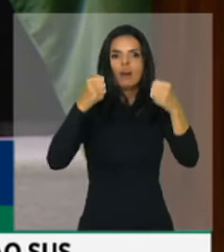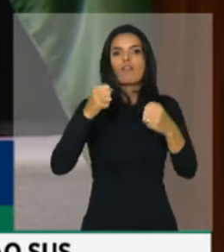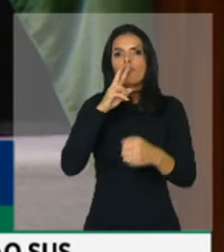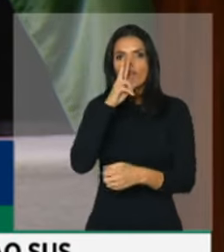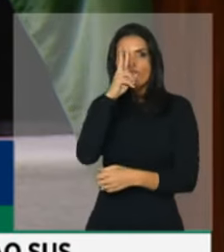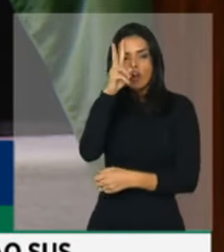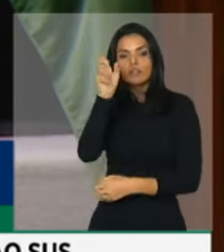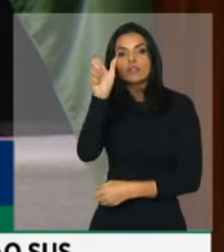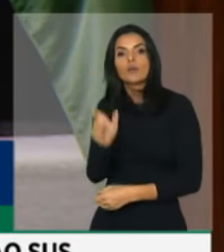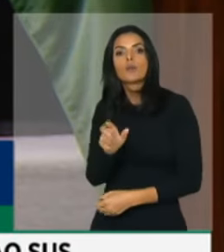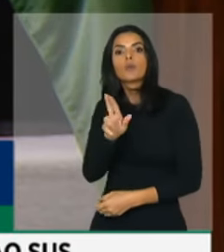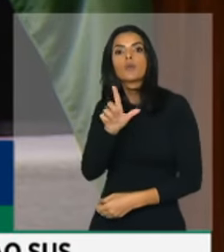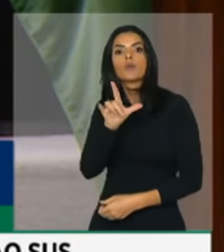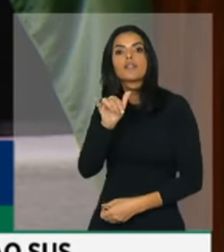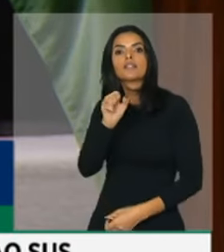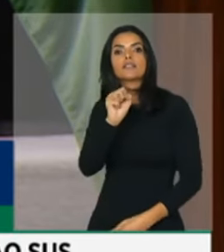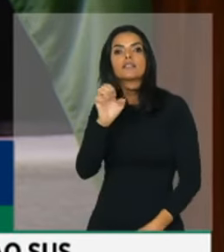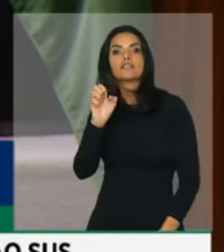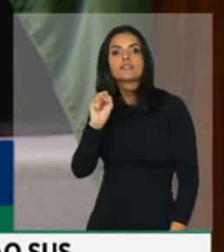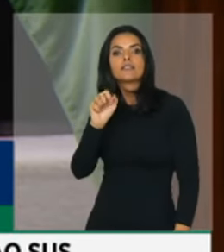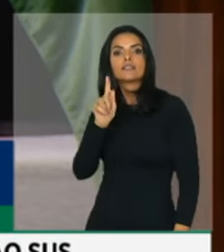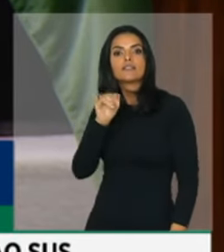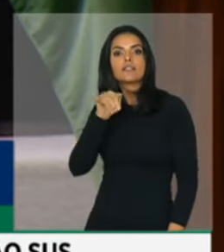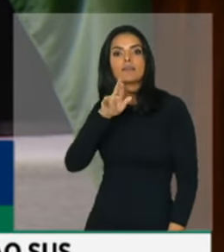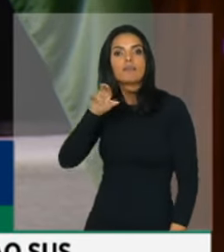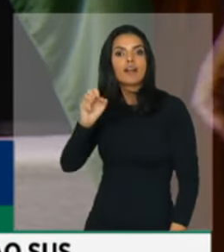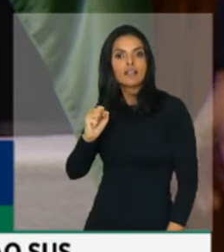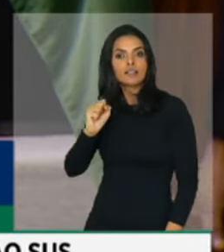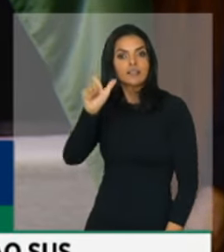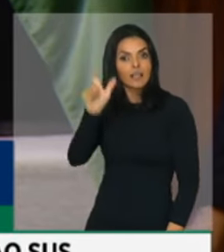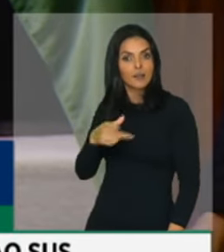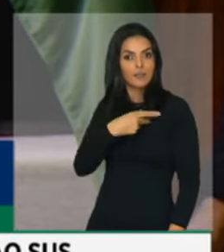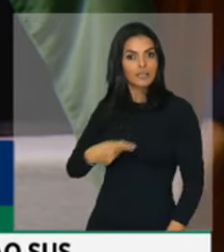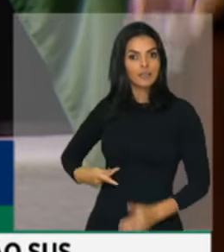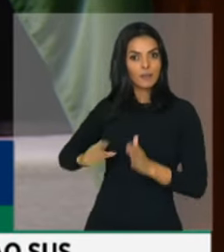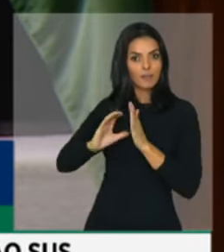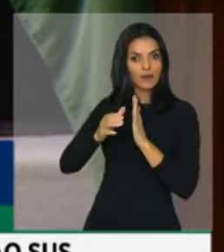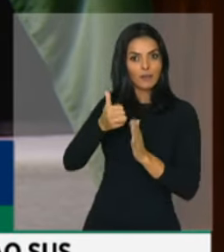AO COMANDO DO PARTIDO EM 1971 INICIA-SE A TESE DE QUE ERA PRECISO DEFENDER UMA NOVA